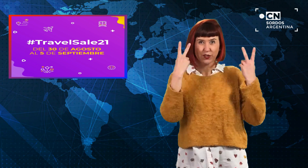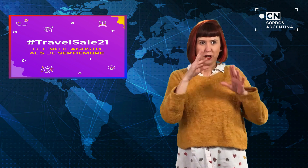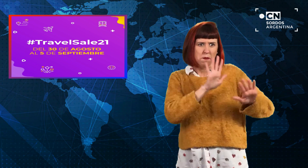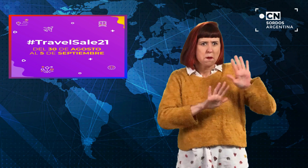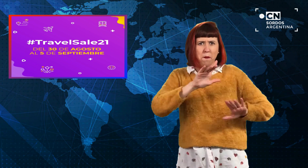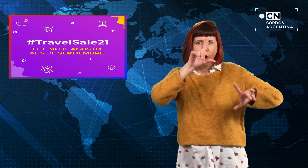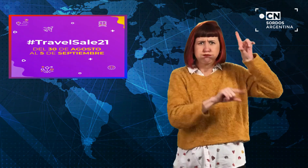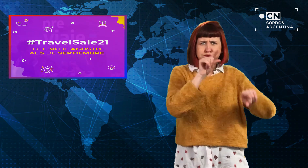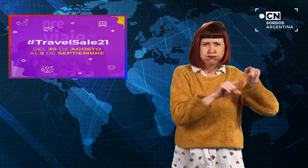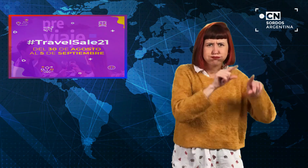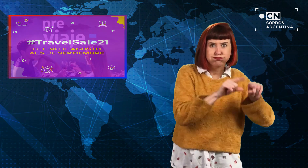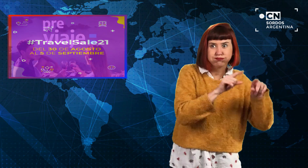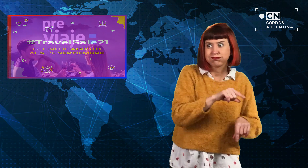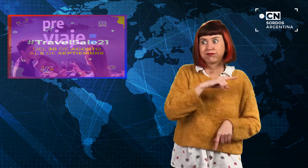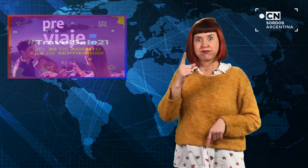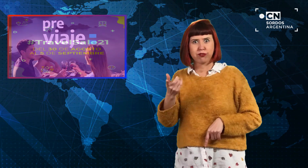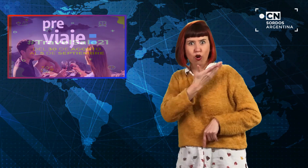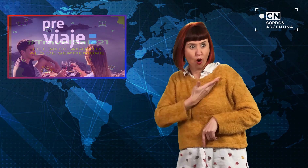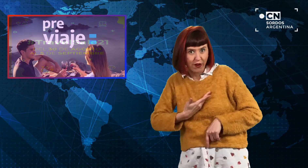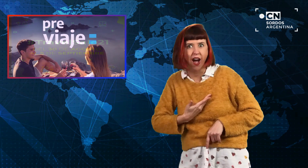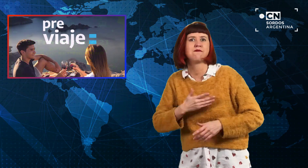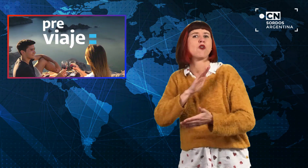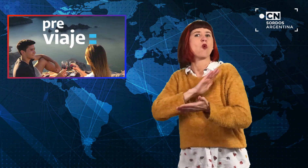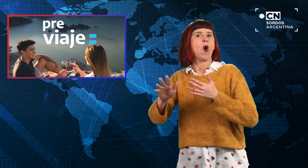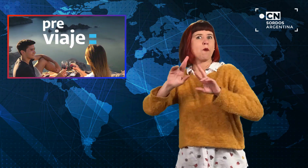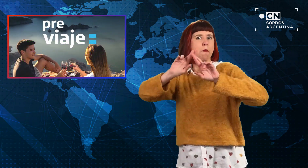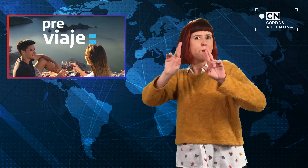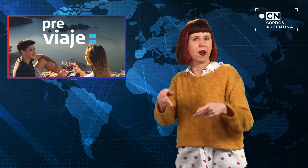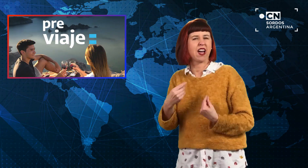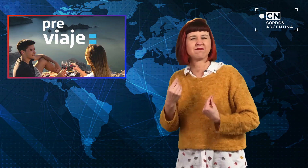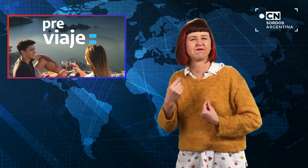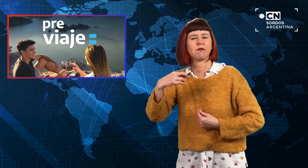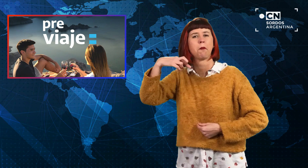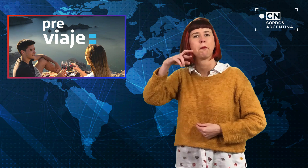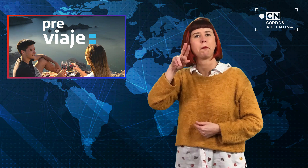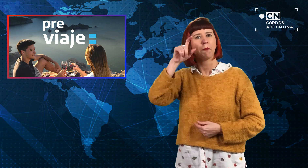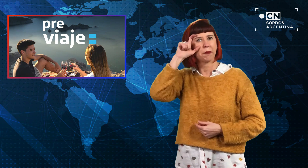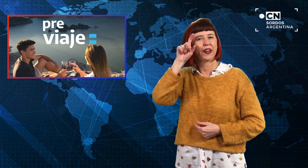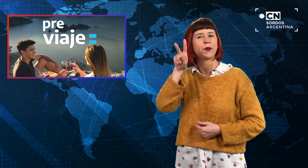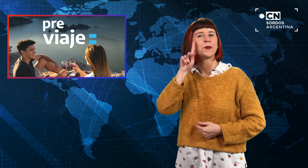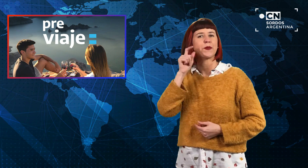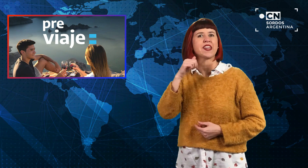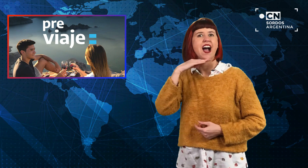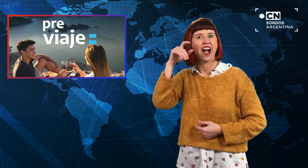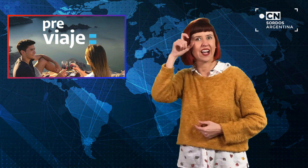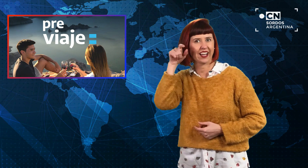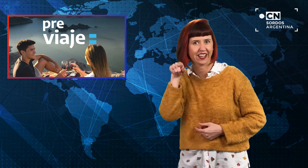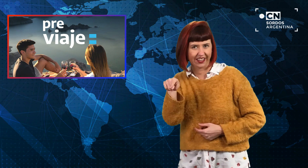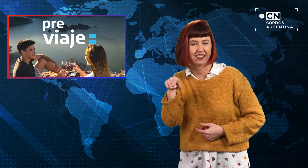El evento coincidirá también con el relanzamiento del programa Previaje,